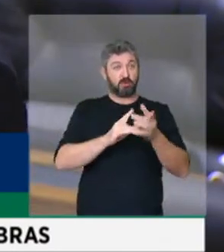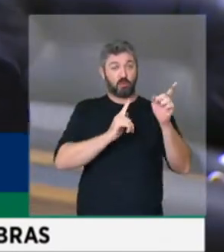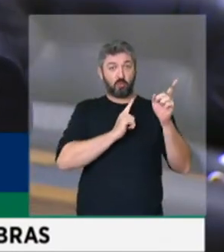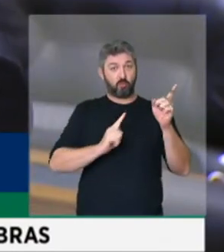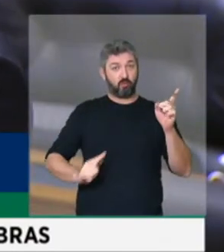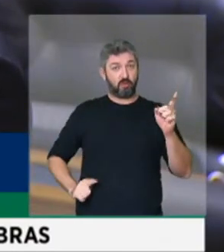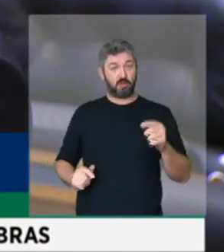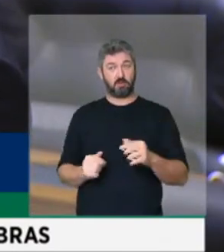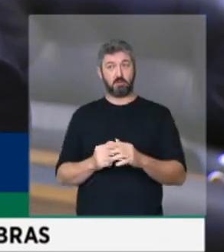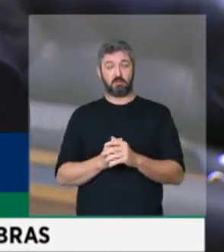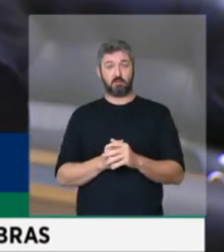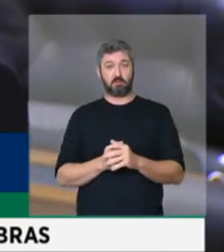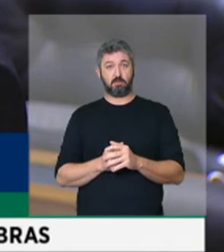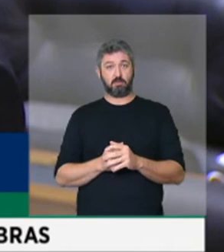E... É PRECISADO AIR A